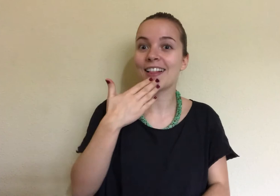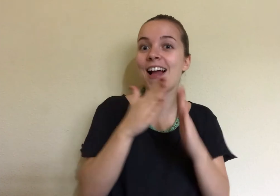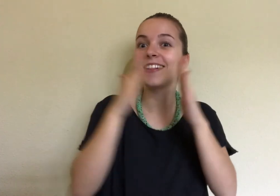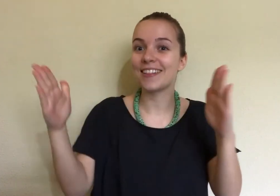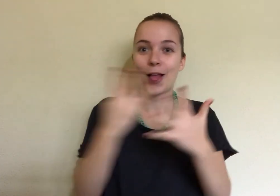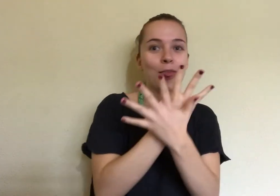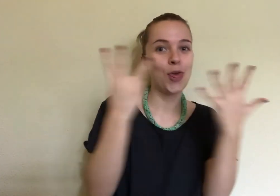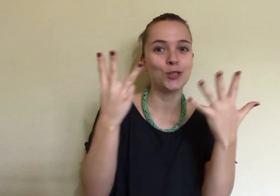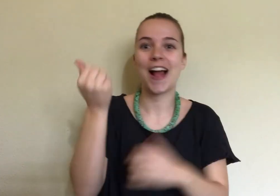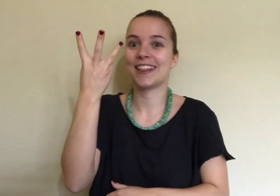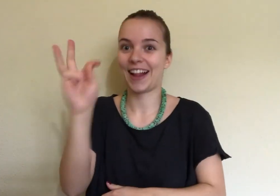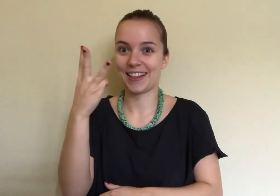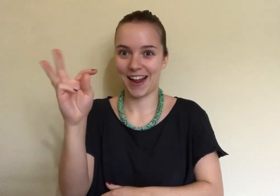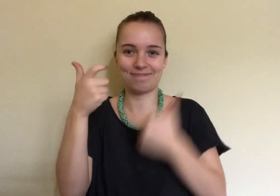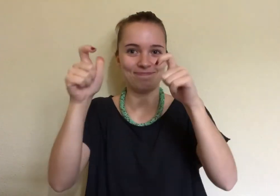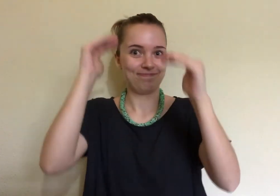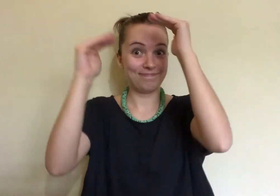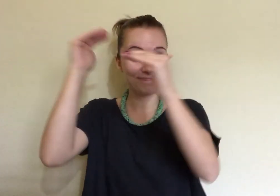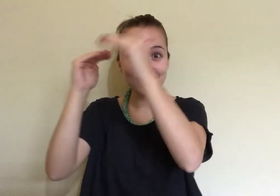Dirigido a jóvenes de 18 a 30 años, jóvenes de mayor edad.